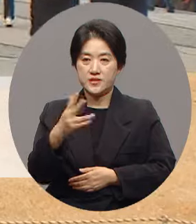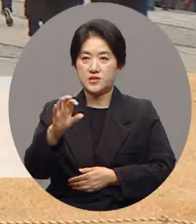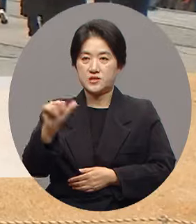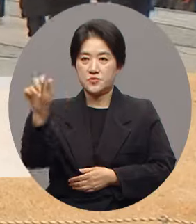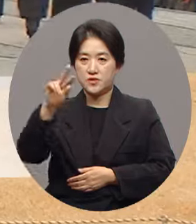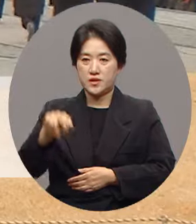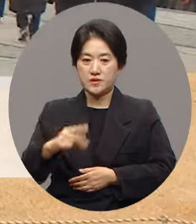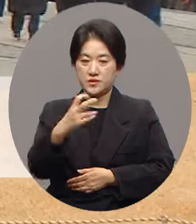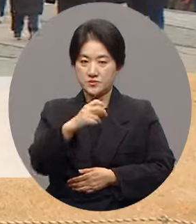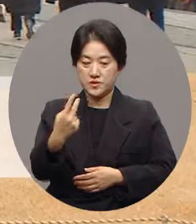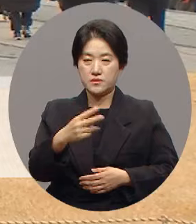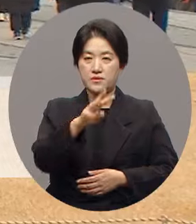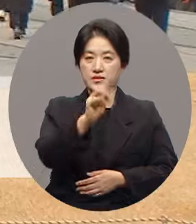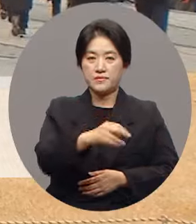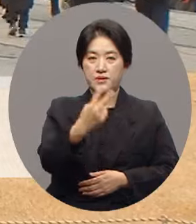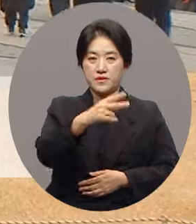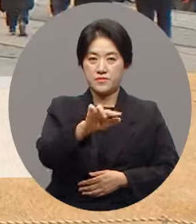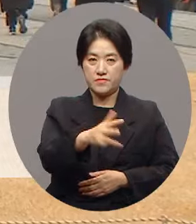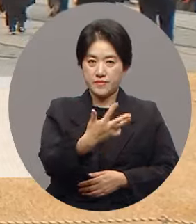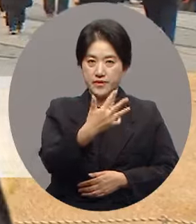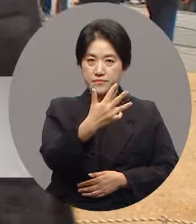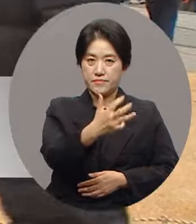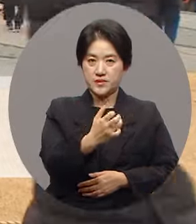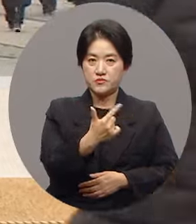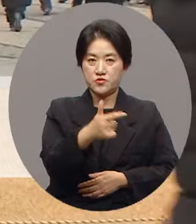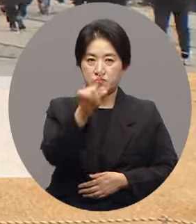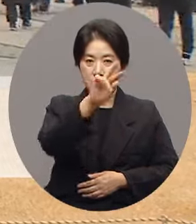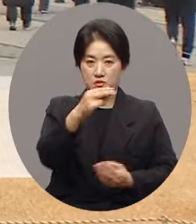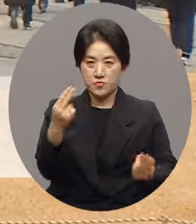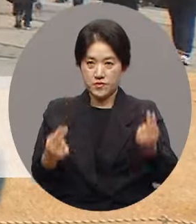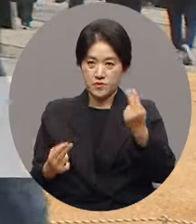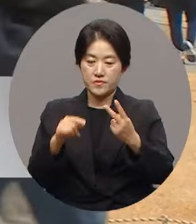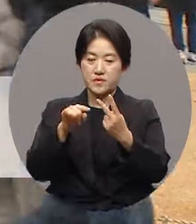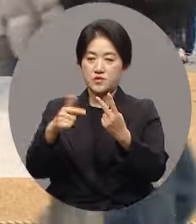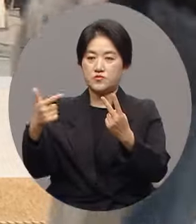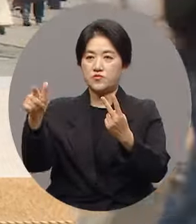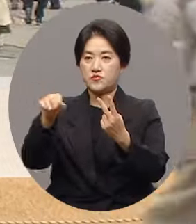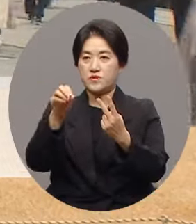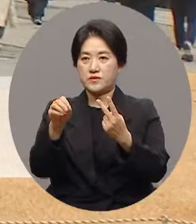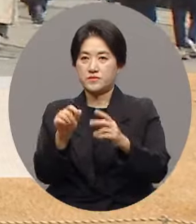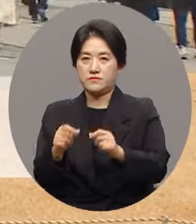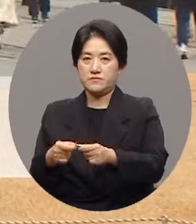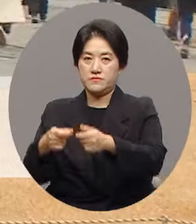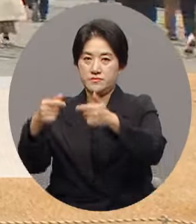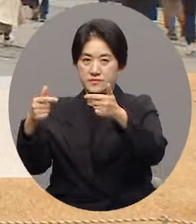한국은행은 지난해 1인당 국민총소득 GNI가3만 3745달러로 2022년에 3만 2886달러보다